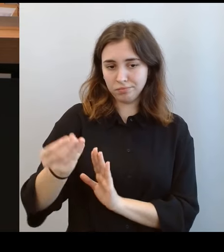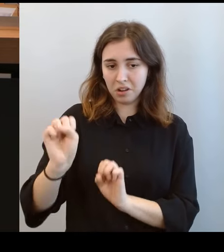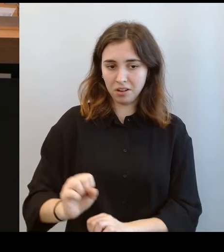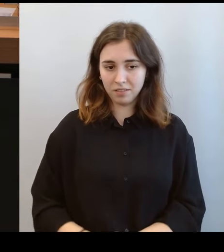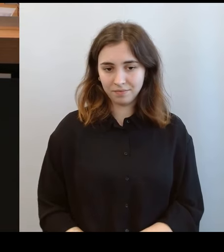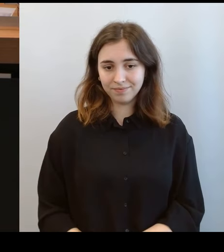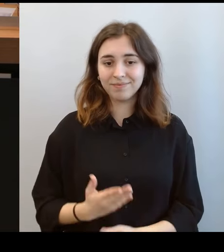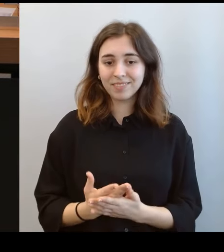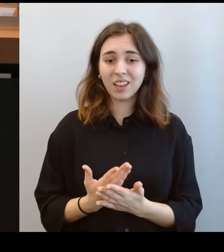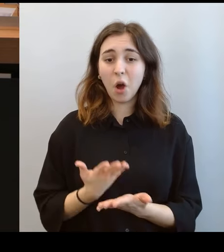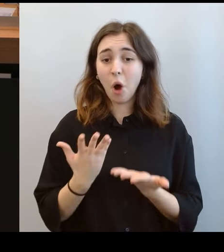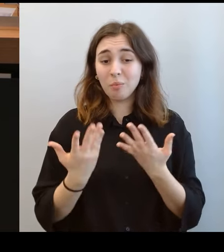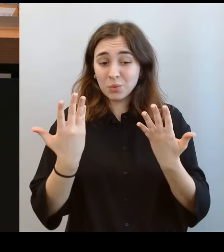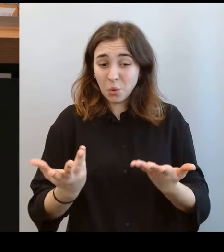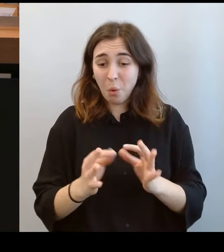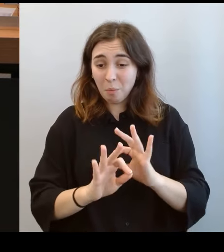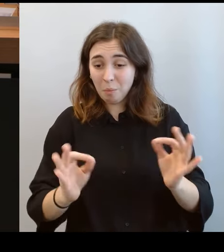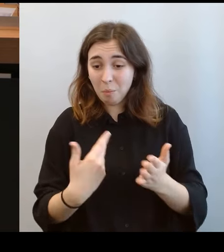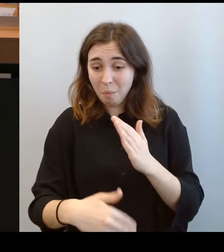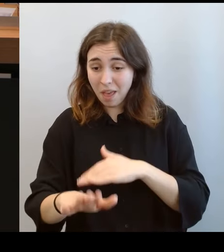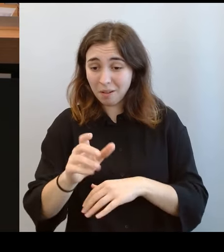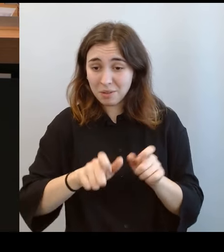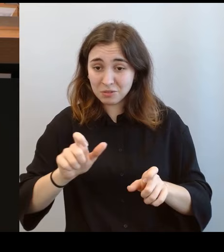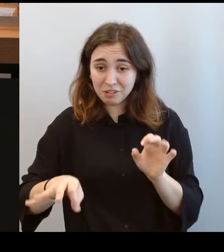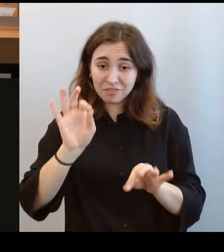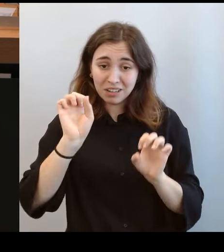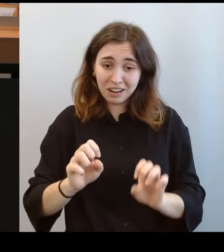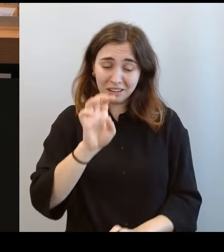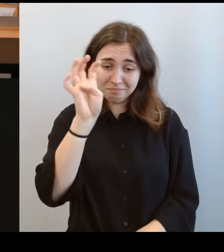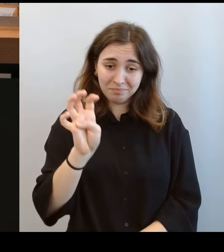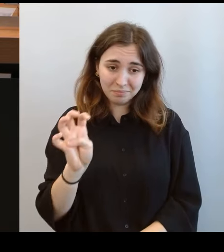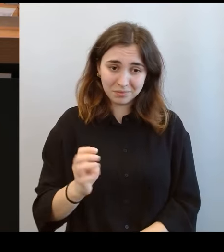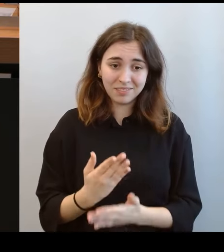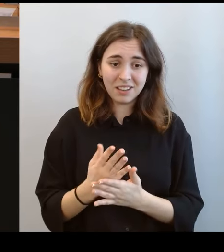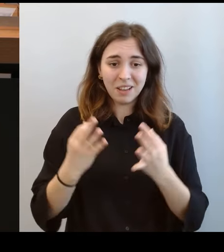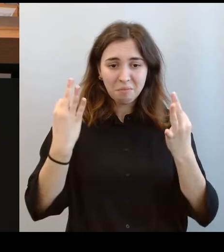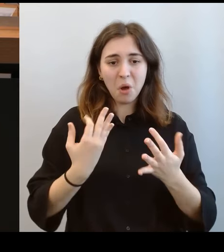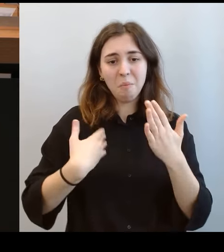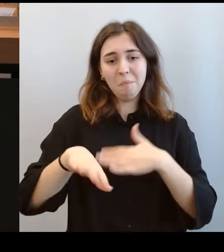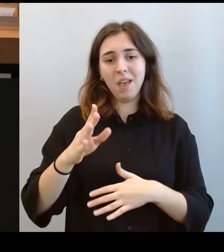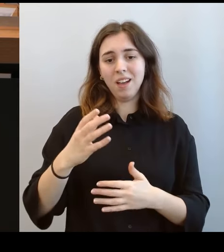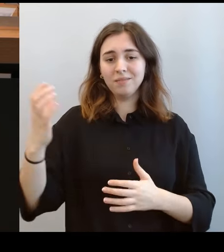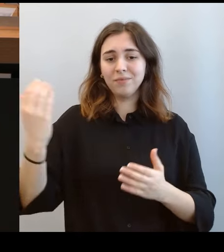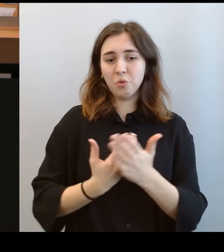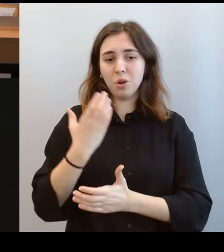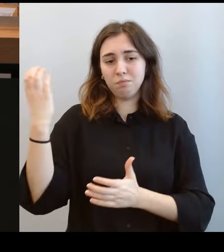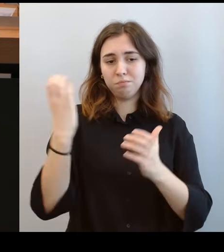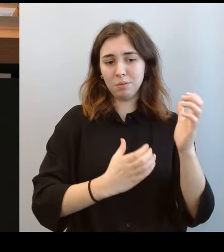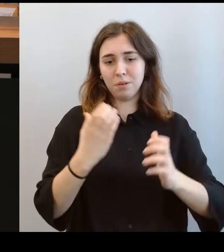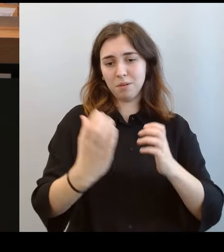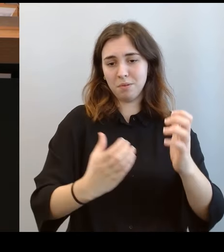Acht von außerhalb. Und da will ich auch hier an die Koalition appellieren, das Geld für diese Sanierung darf nicht gestrichen werden.